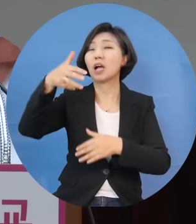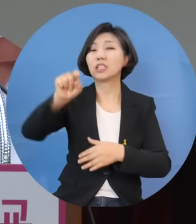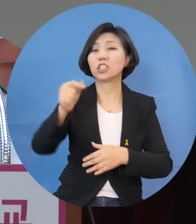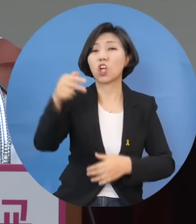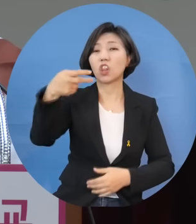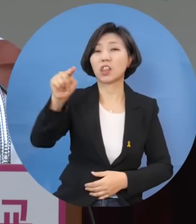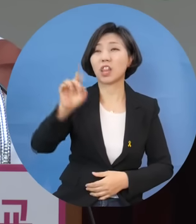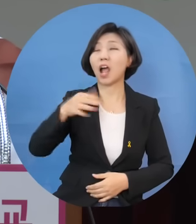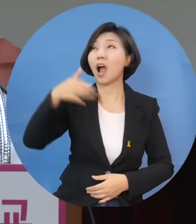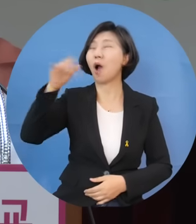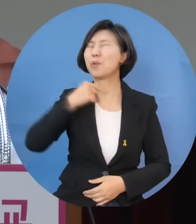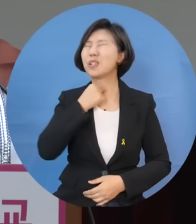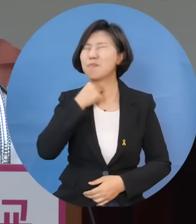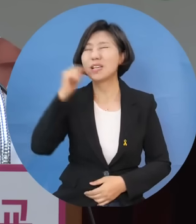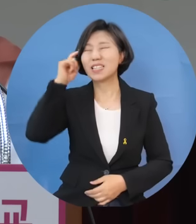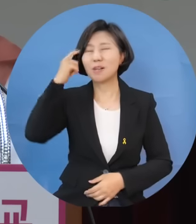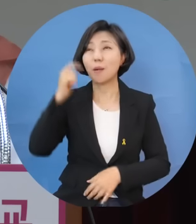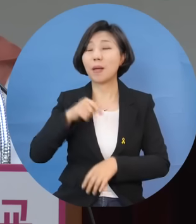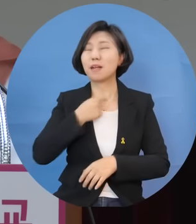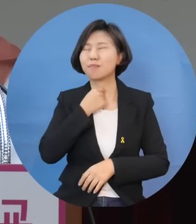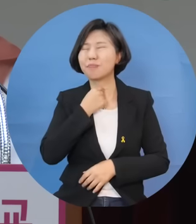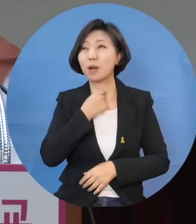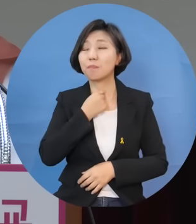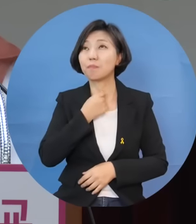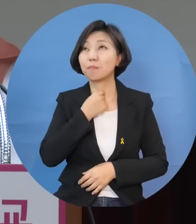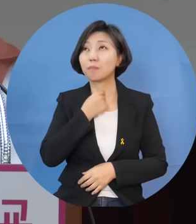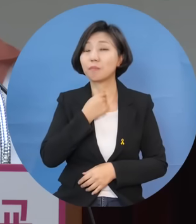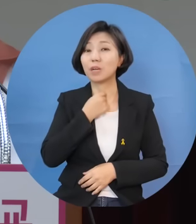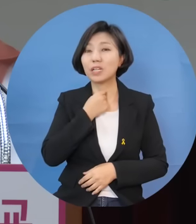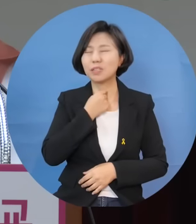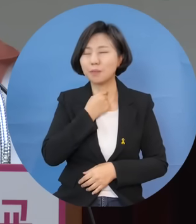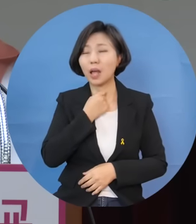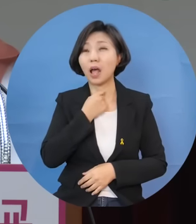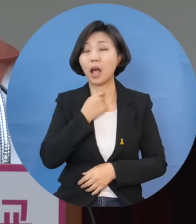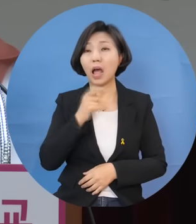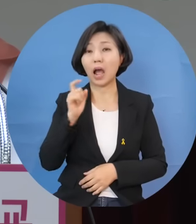이걸 '윤회'라고 해요. 윤회, 지옥과 천당, 이 말은...